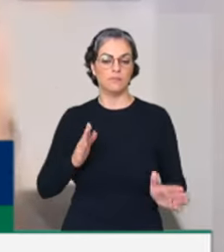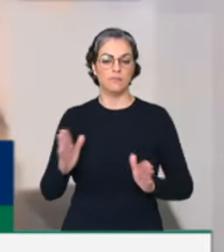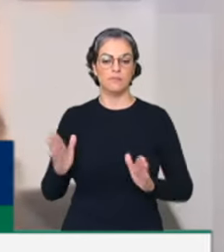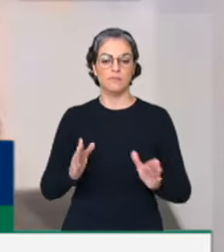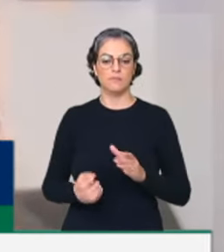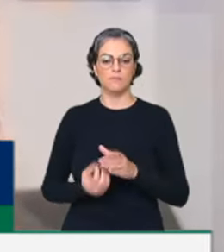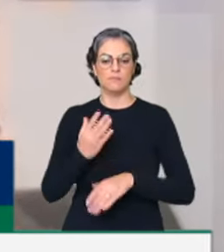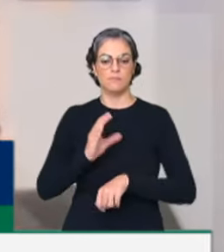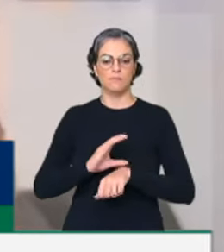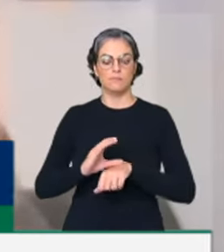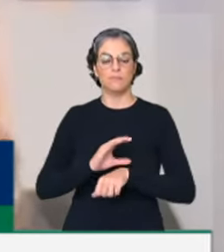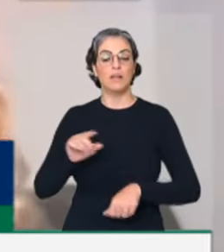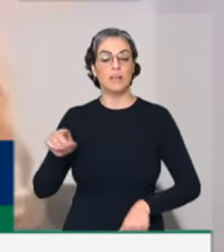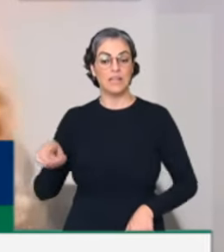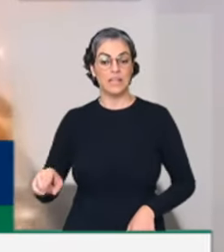HISTÓRIA DO BRASIL. MAS ELE ERA, ACIMA DE TUDO, UM